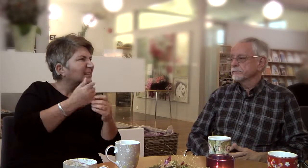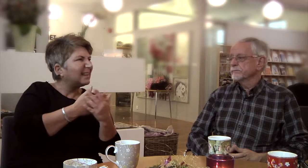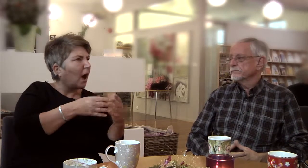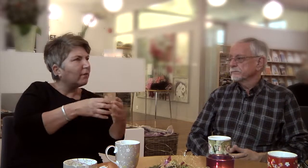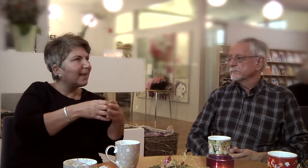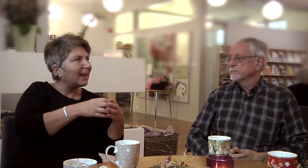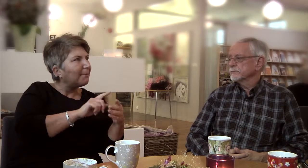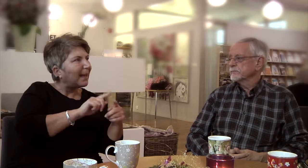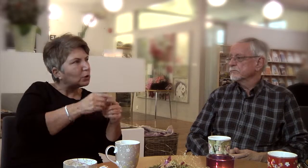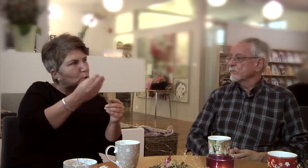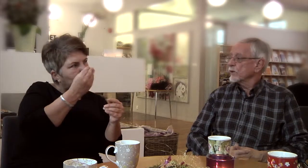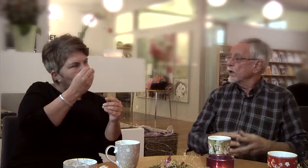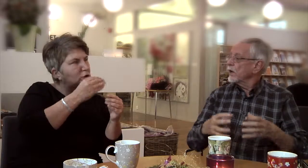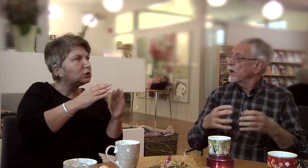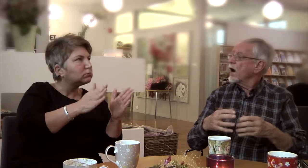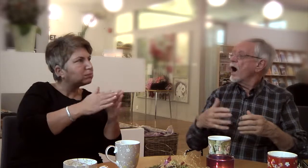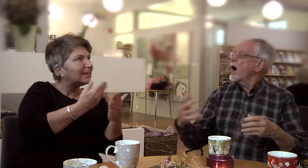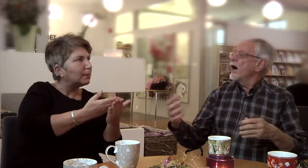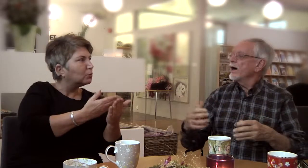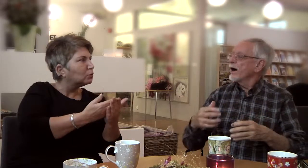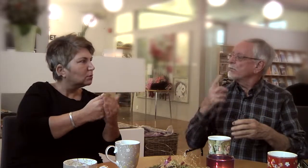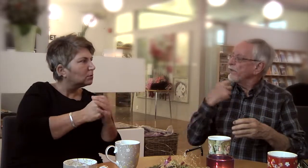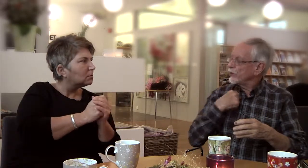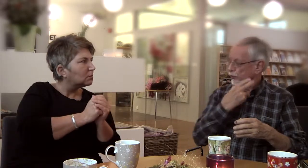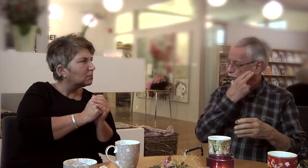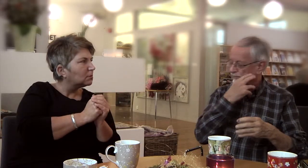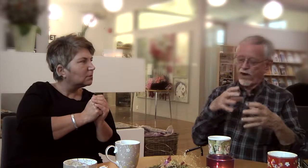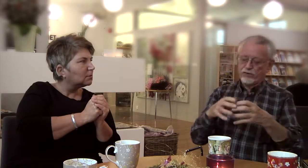Ikke nødvendigvis egen avdeling men et kurstilbud.